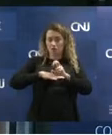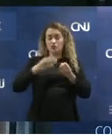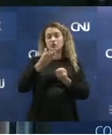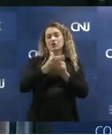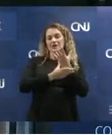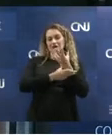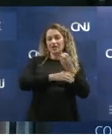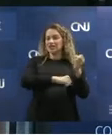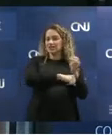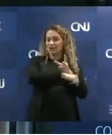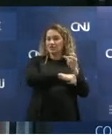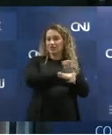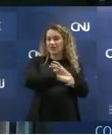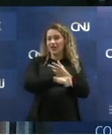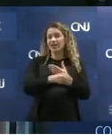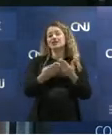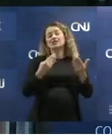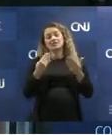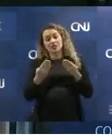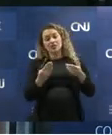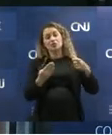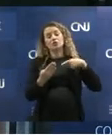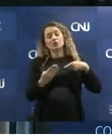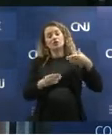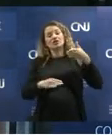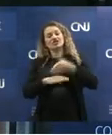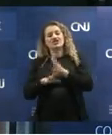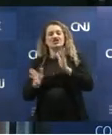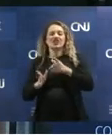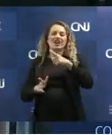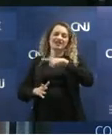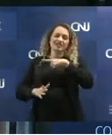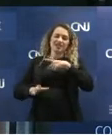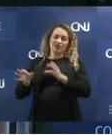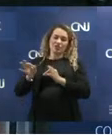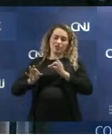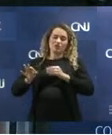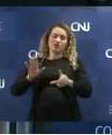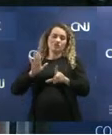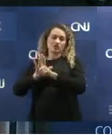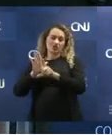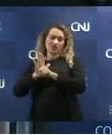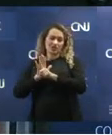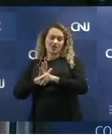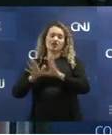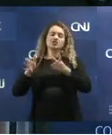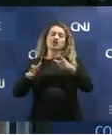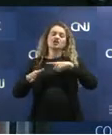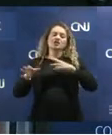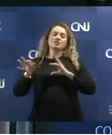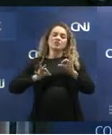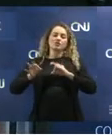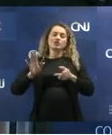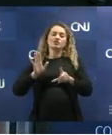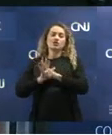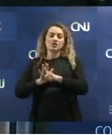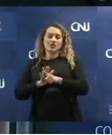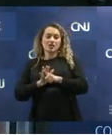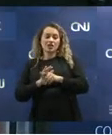Tanto e tanto é que já existe um projeto de lei. Já existe um projeto de lei em tramitação na Assembleia Legislativa